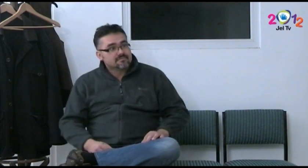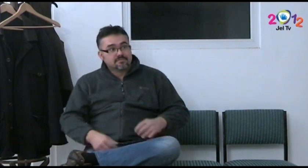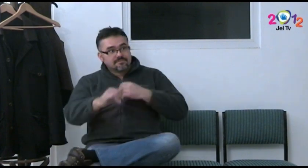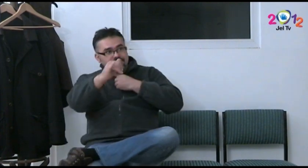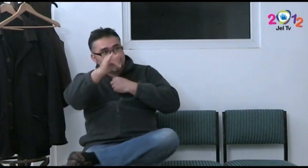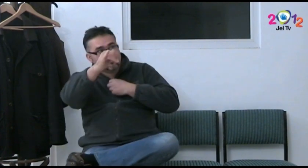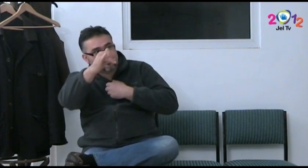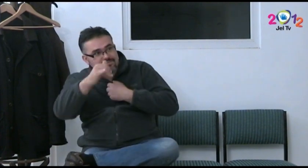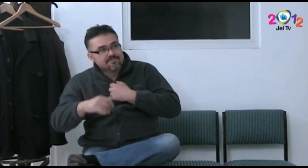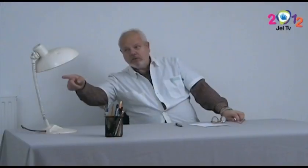Igen.